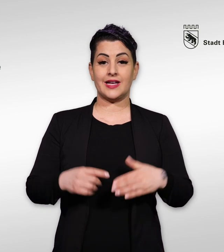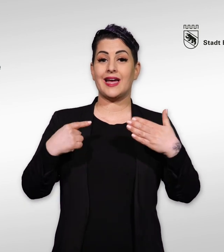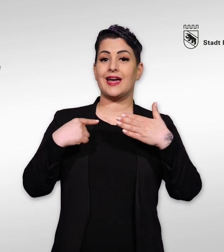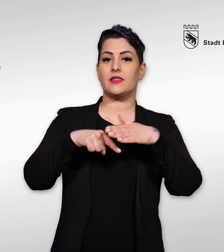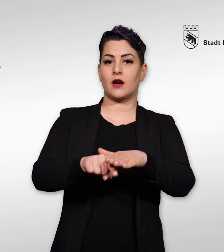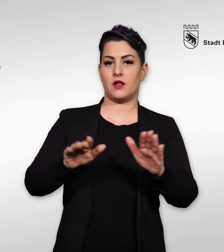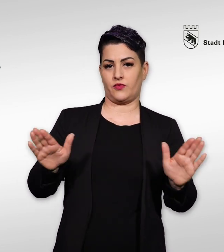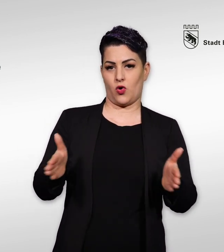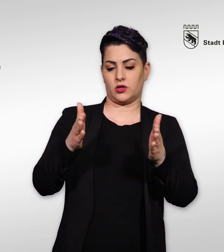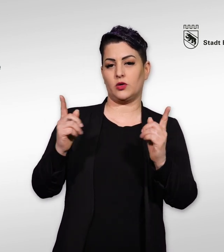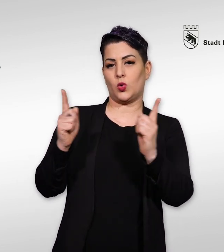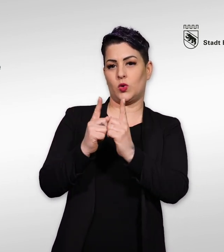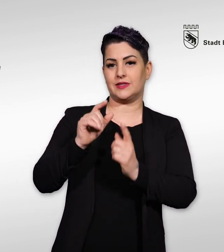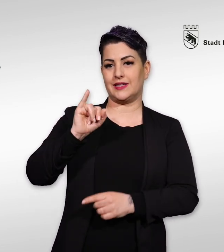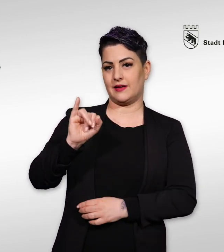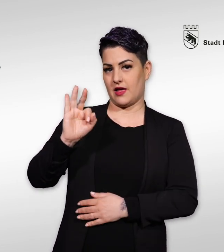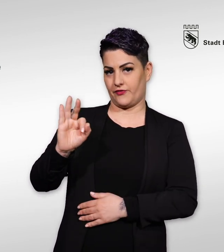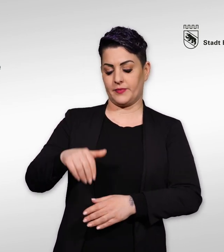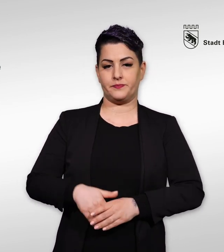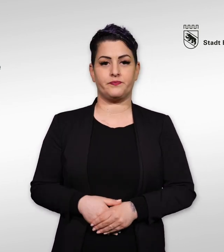Integrative Förderung (IF)